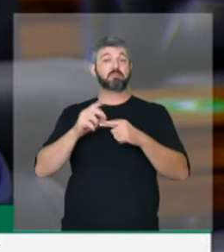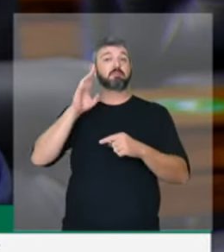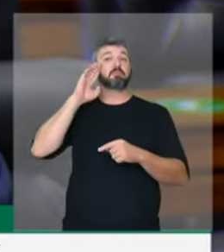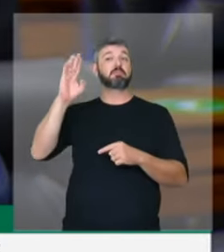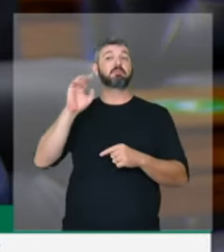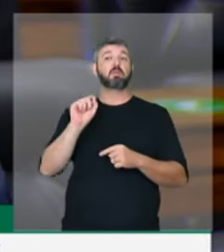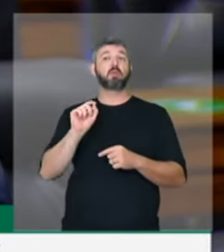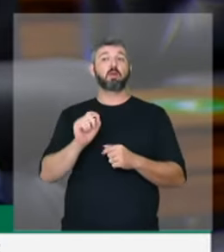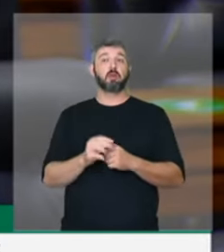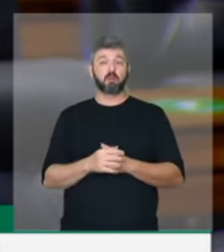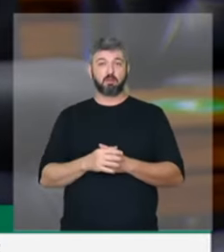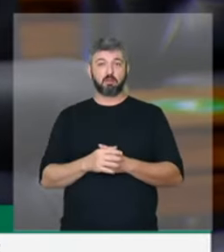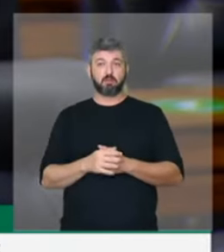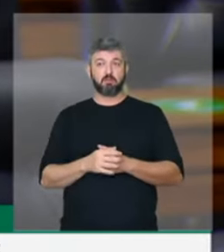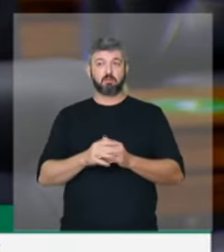EXEMPLO QUE ESSA CASA DÁ DE UNIFICAÇÃO O DESARMAMENTO